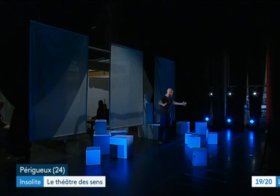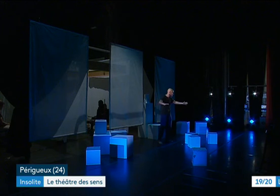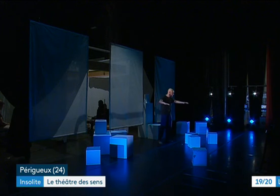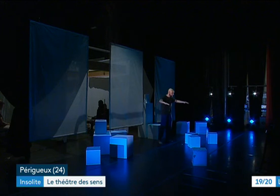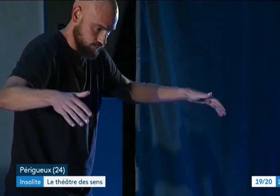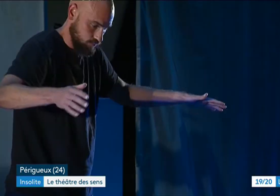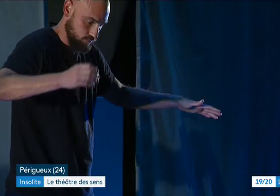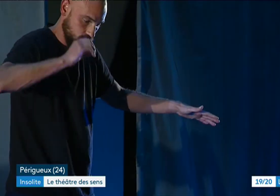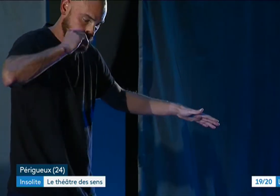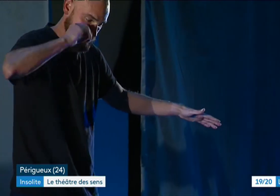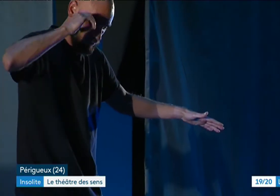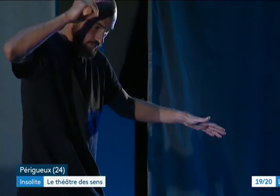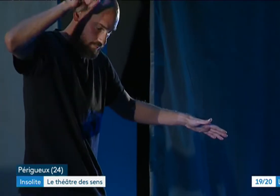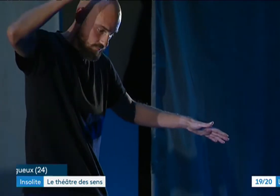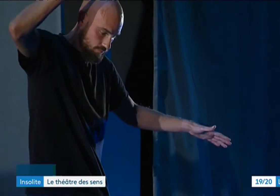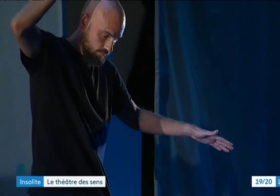Côté pile l'histoire est jouée par un comédien